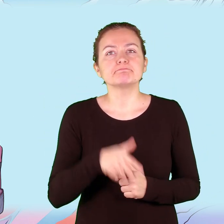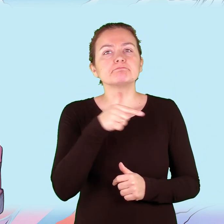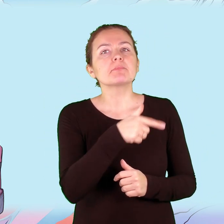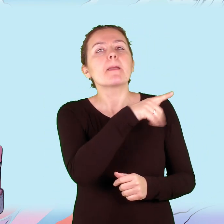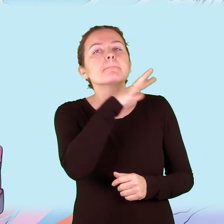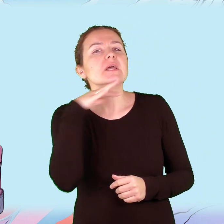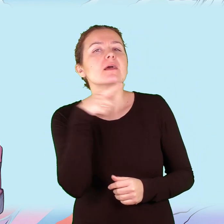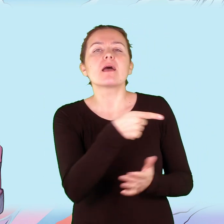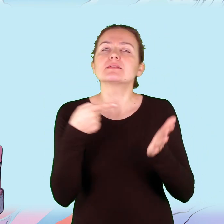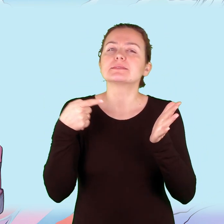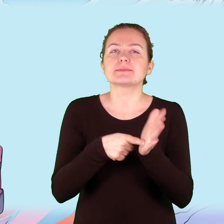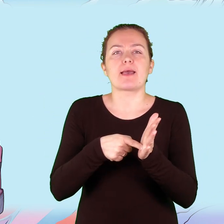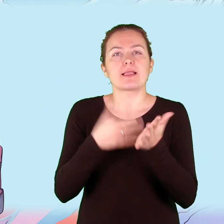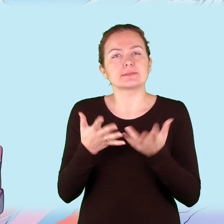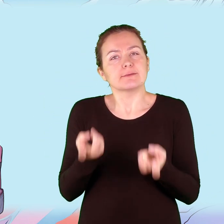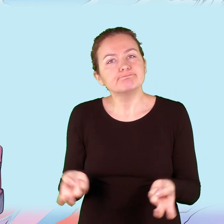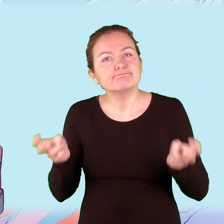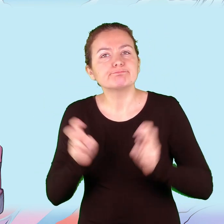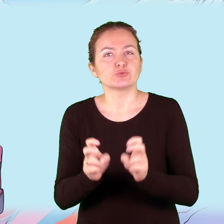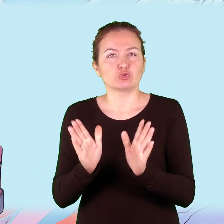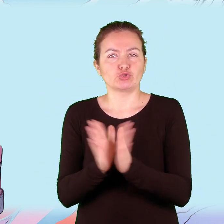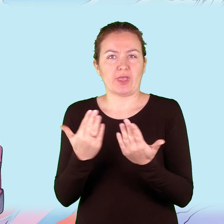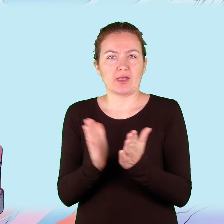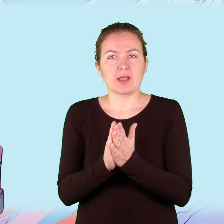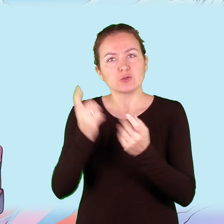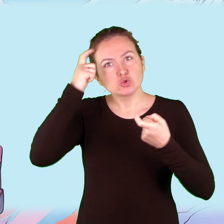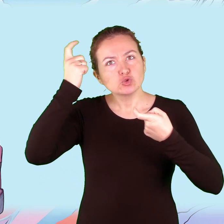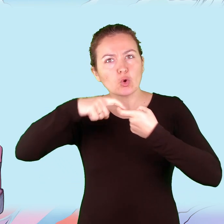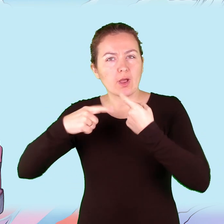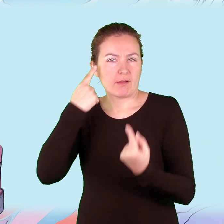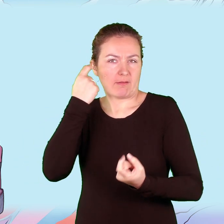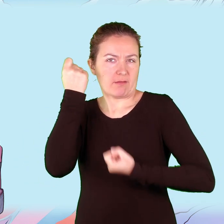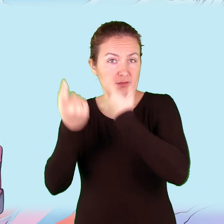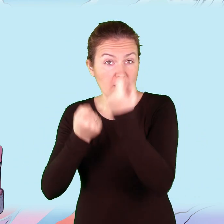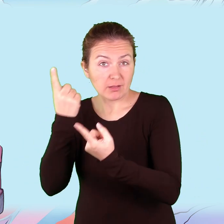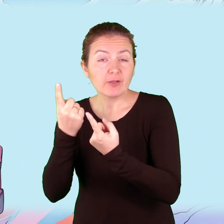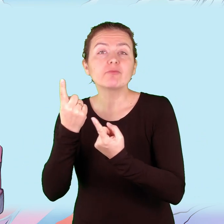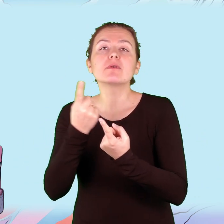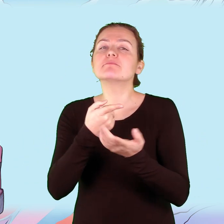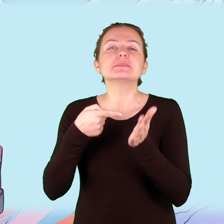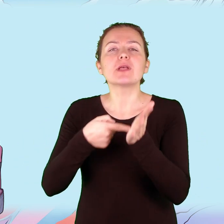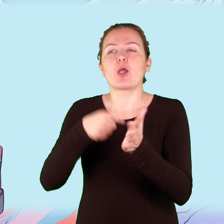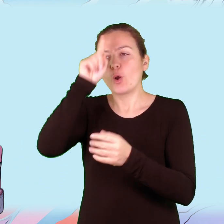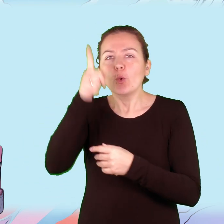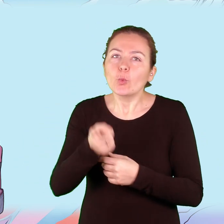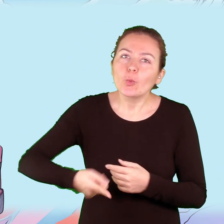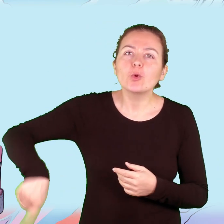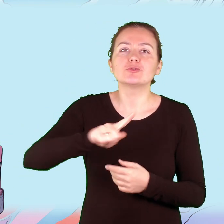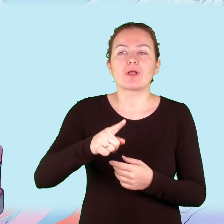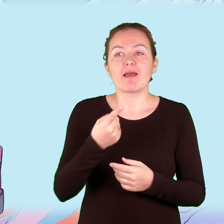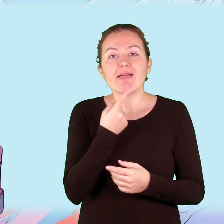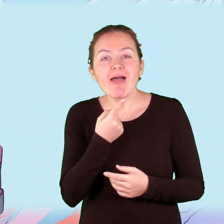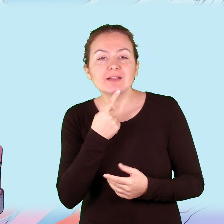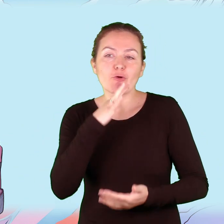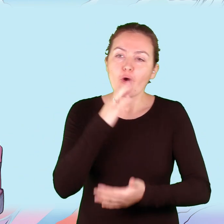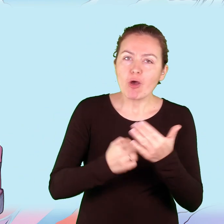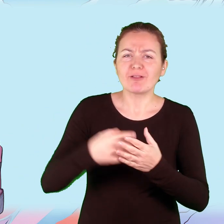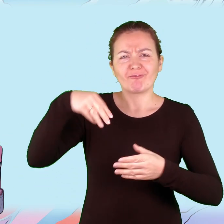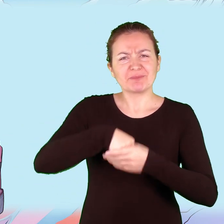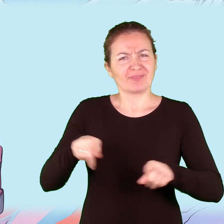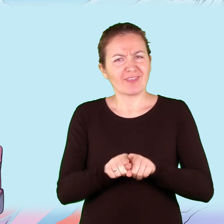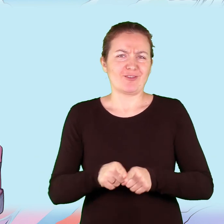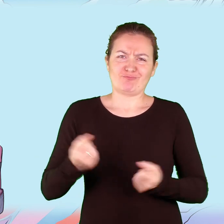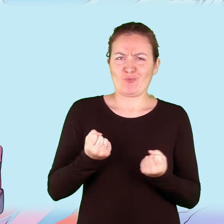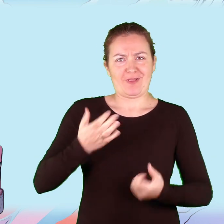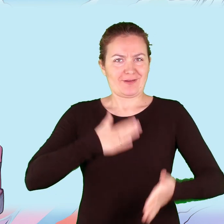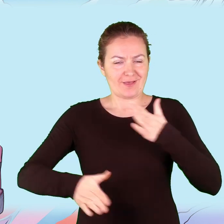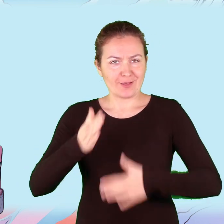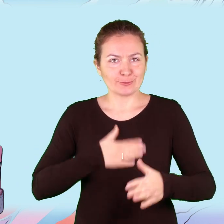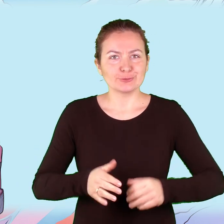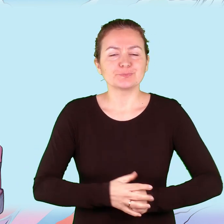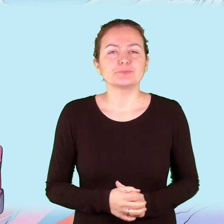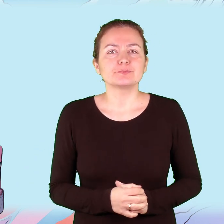Mila dąży do stworzenia Księgi Kreatywnych Skojarzeń, by ludzie znów czerpali radość z używania języka.